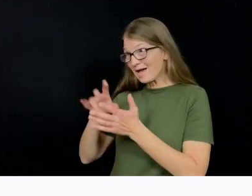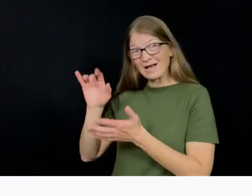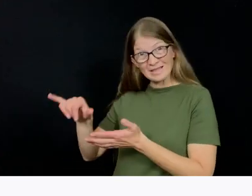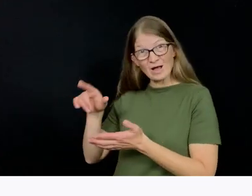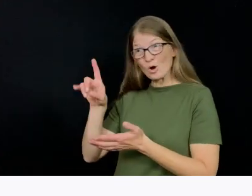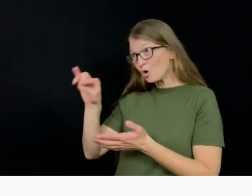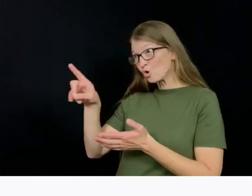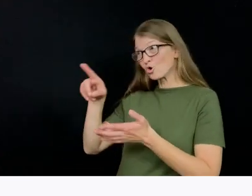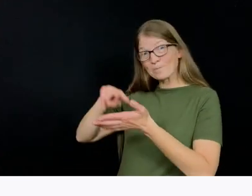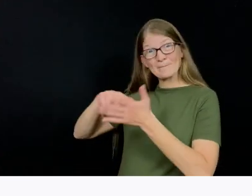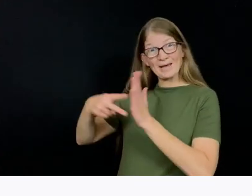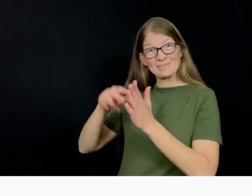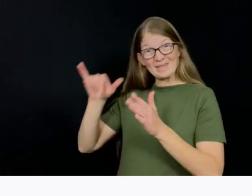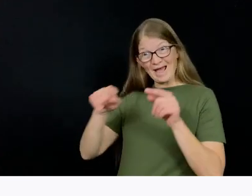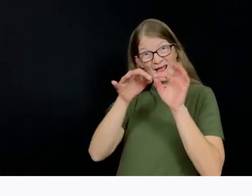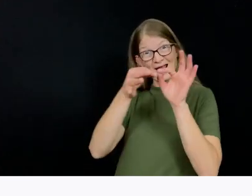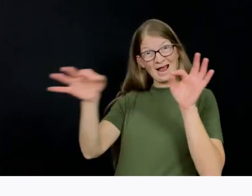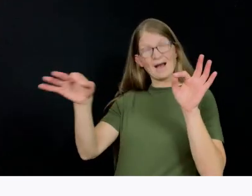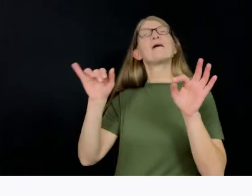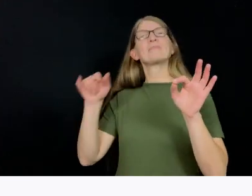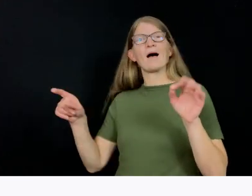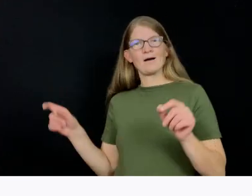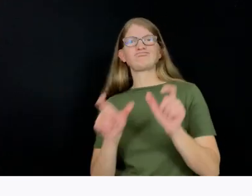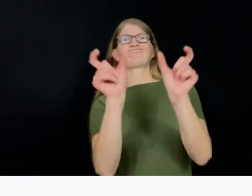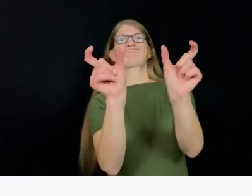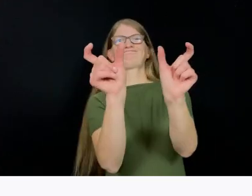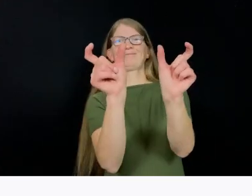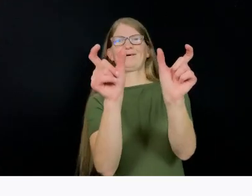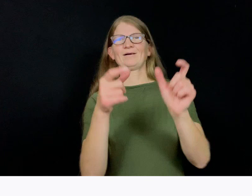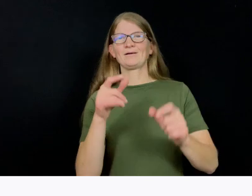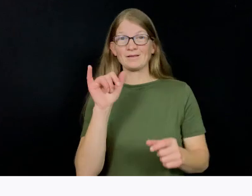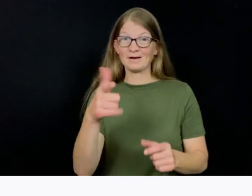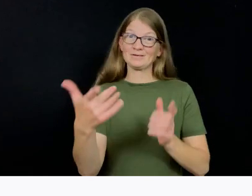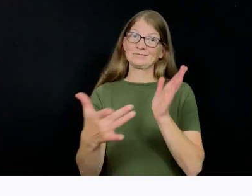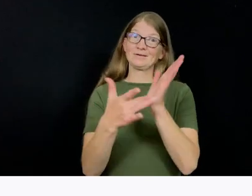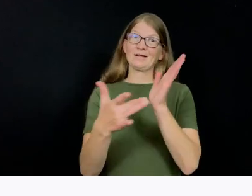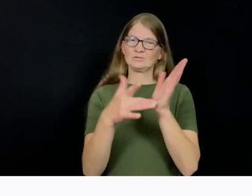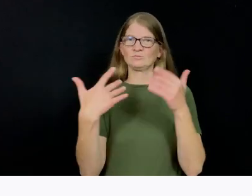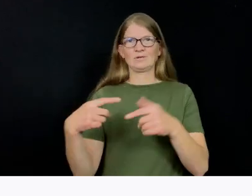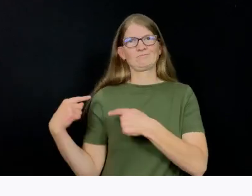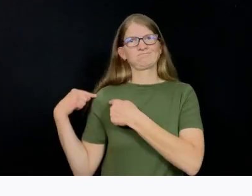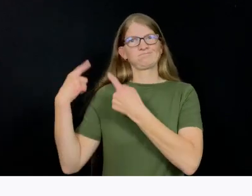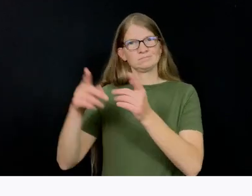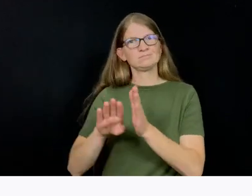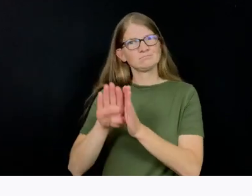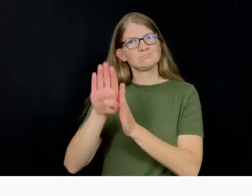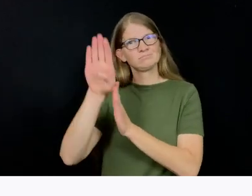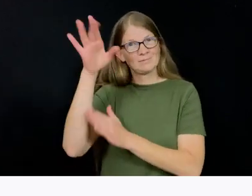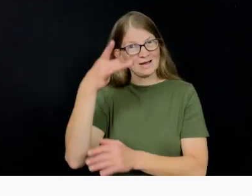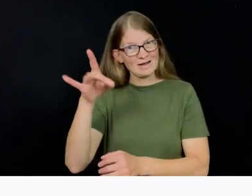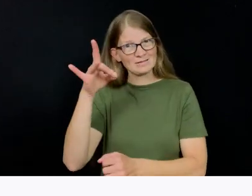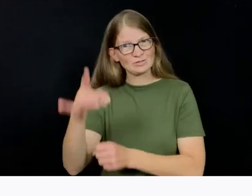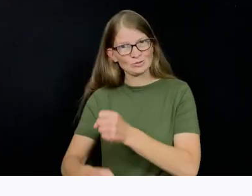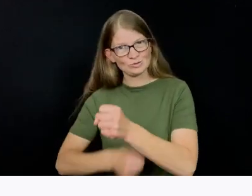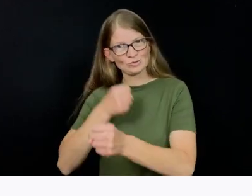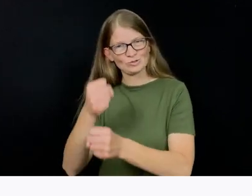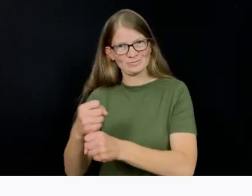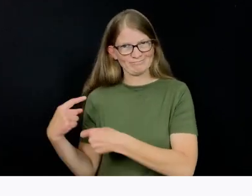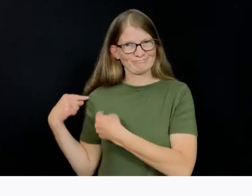لقد عملنا على بناء تقنية التهجئة هذه لمدة 18 عامًا كيف؟ من خلال البحث عن الأخطاء